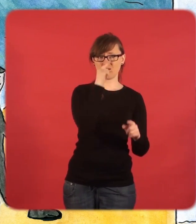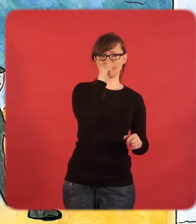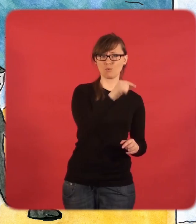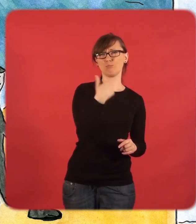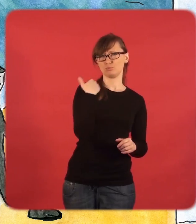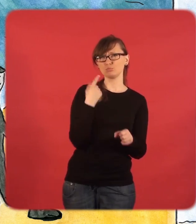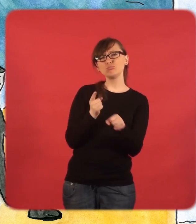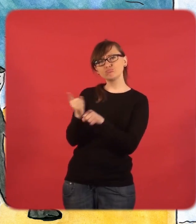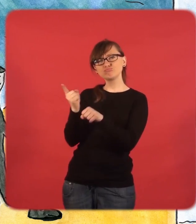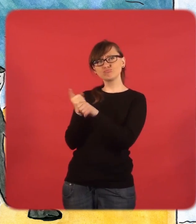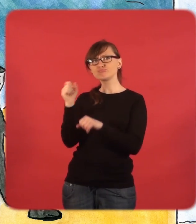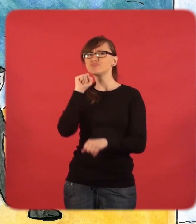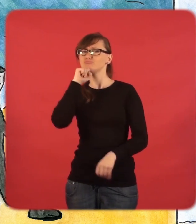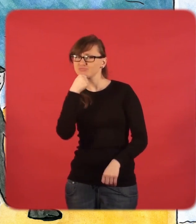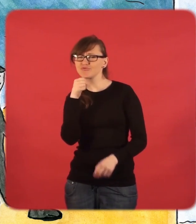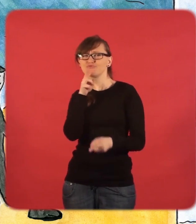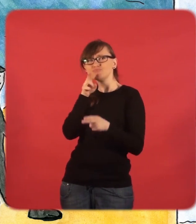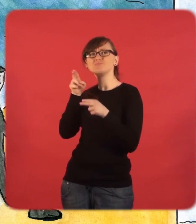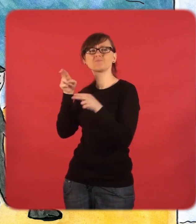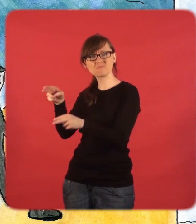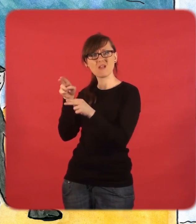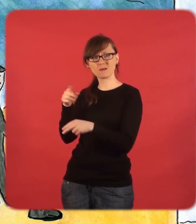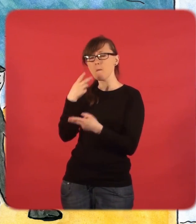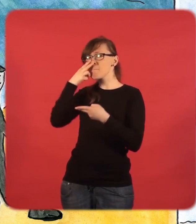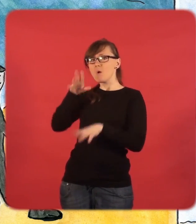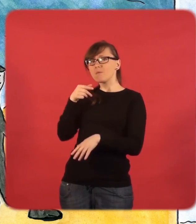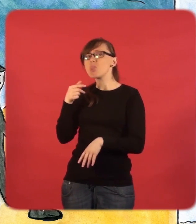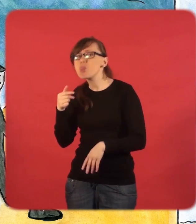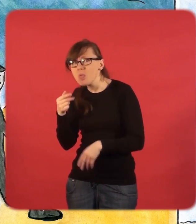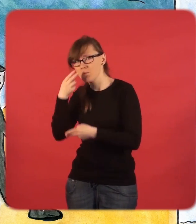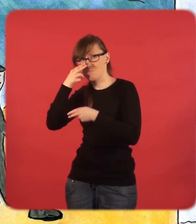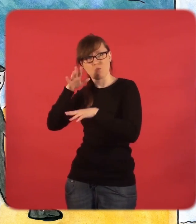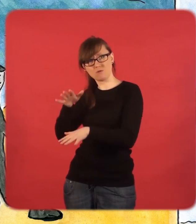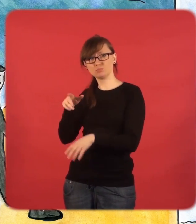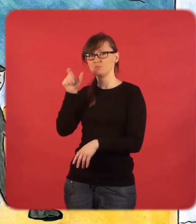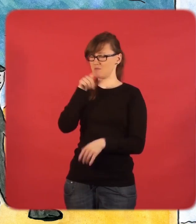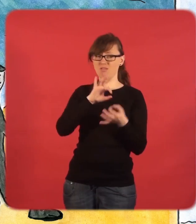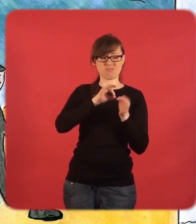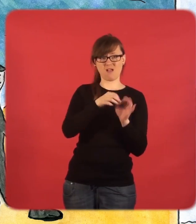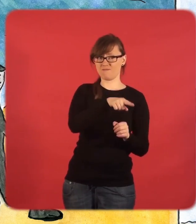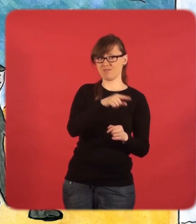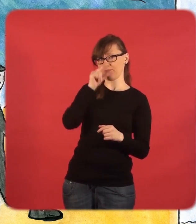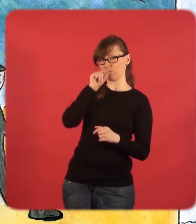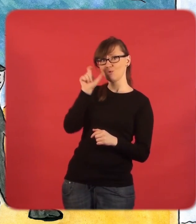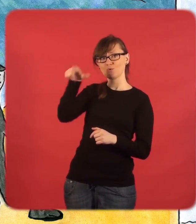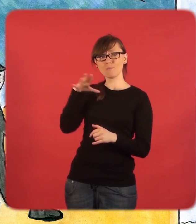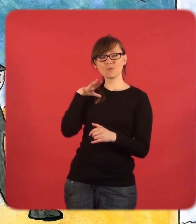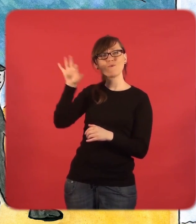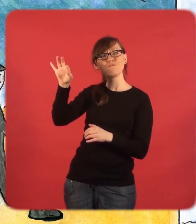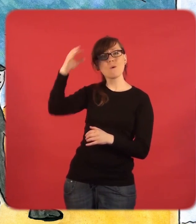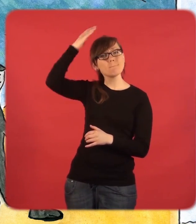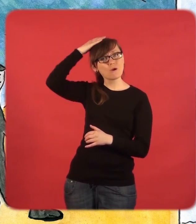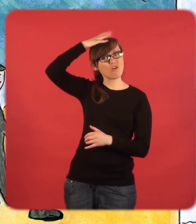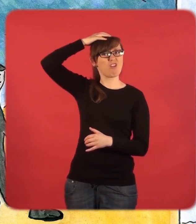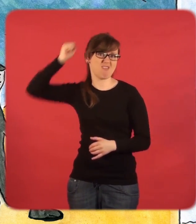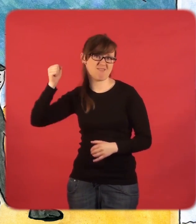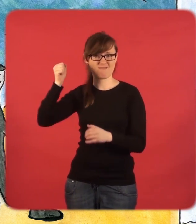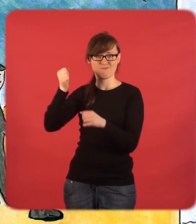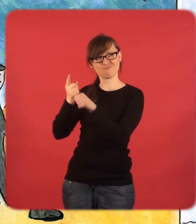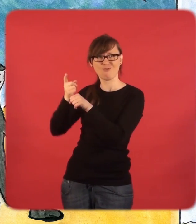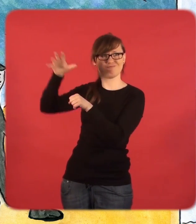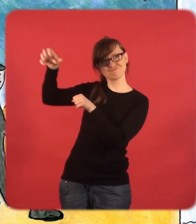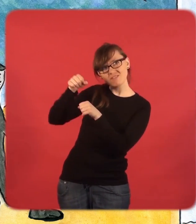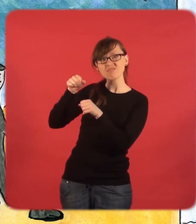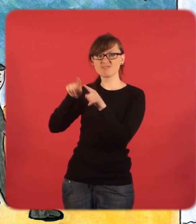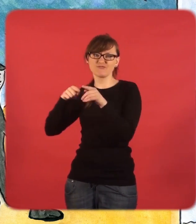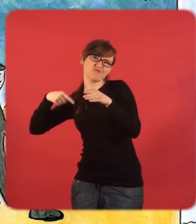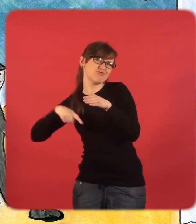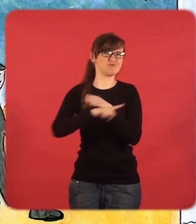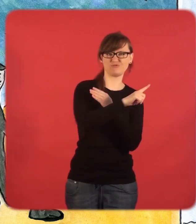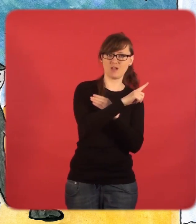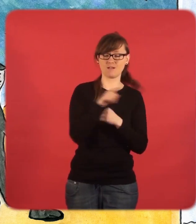Pinokio dokuczał staruszkowi -- śmiał się, pokazywał język, nawet ściągnął perukę z głowy Dżepetta, a gdy miał już nogi -- uciekł na ulicę.